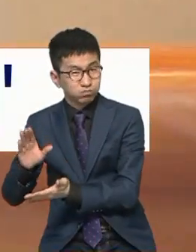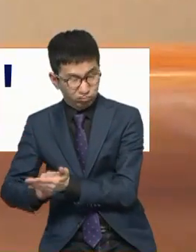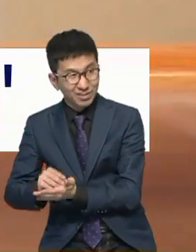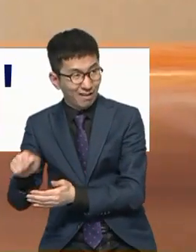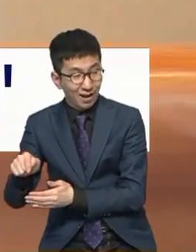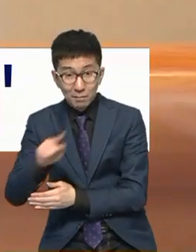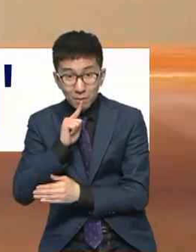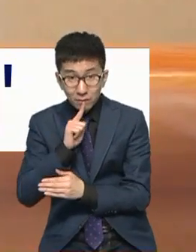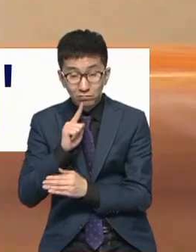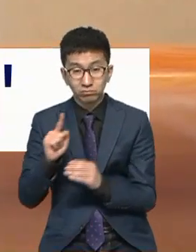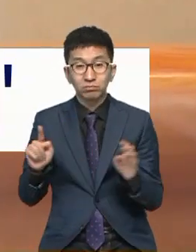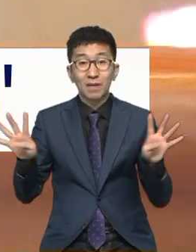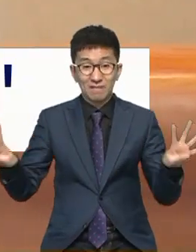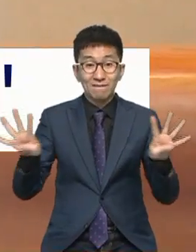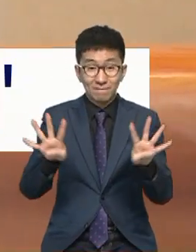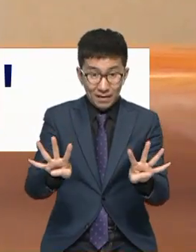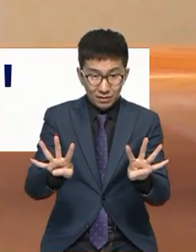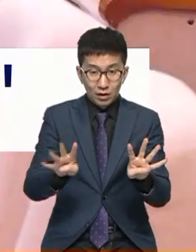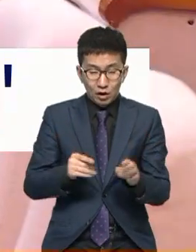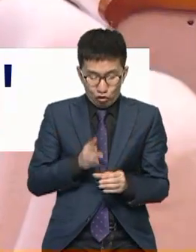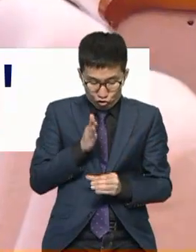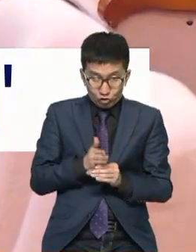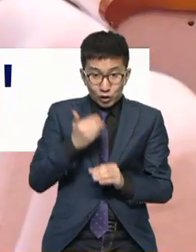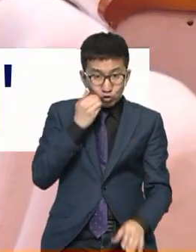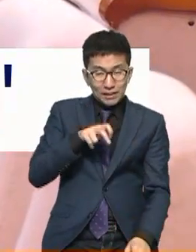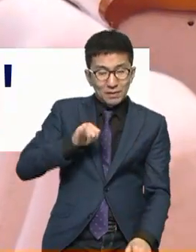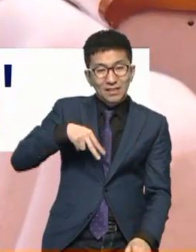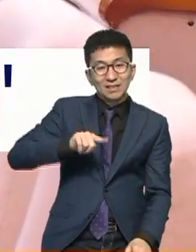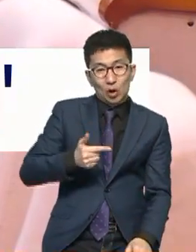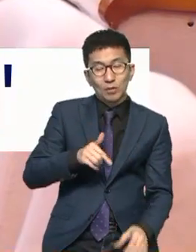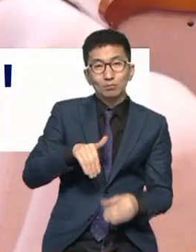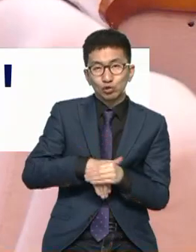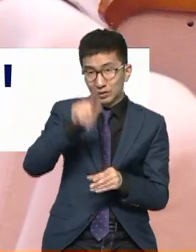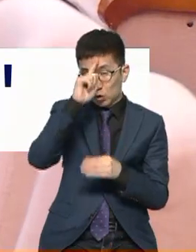문재인 전 대통령이 지명한 이미선 재판관뿐이었는데 입법 절차와 관련해